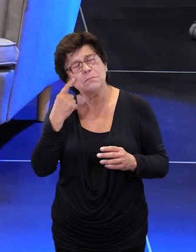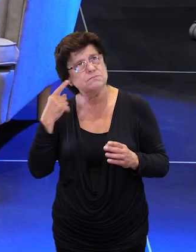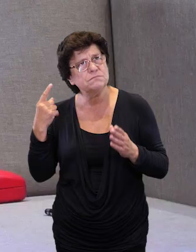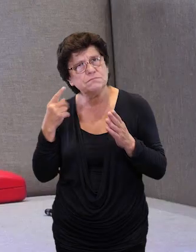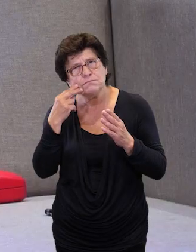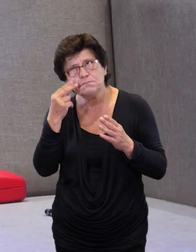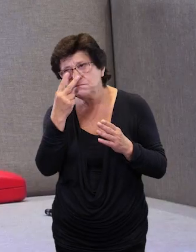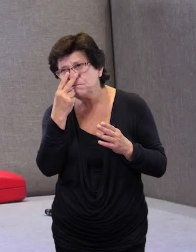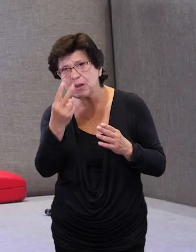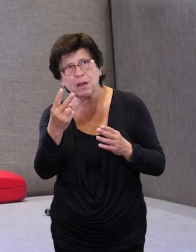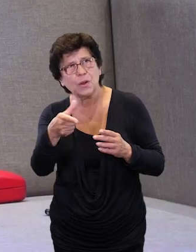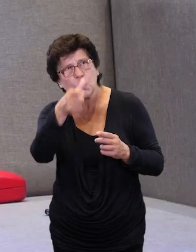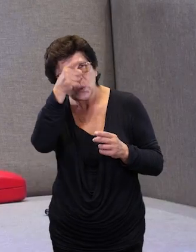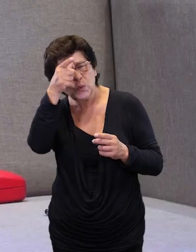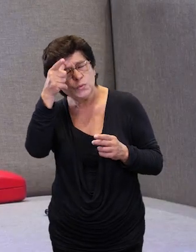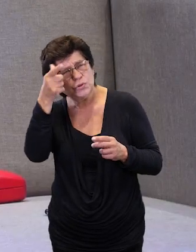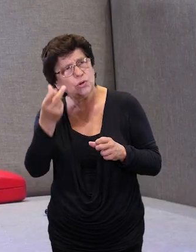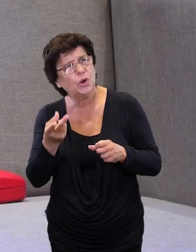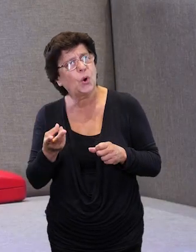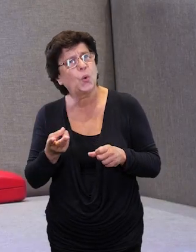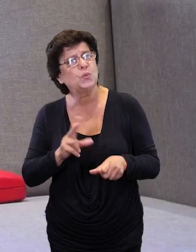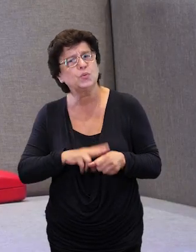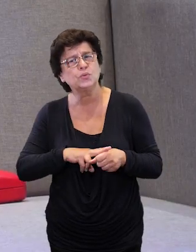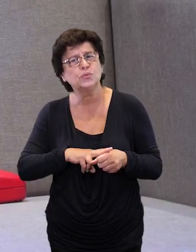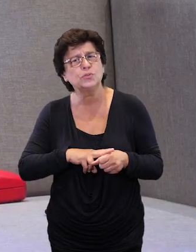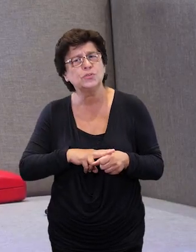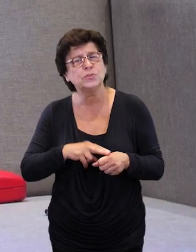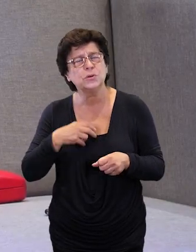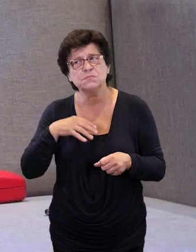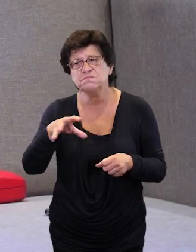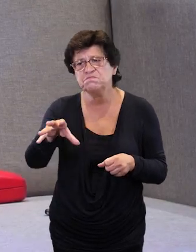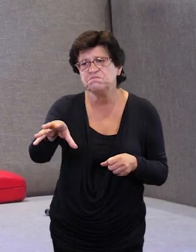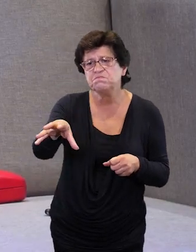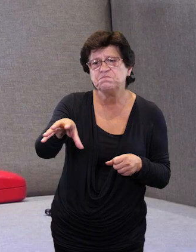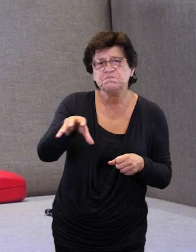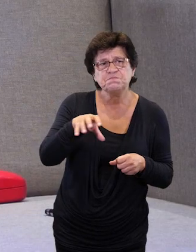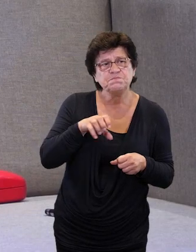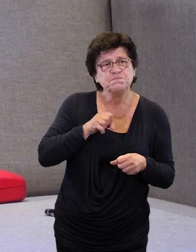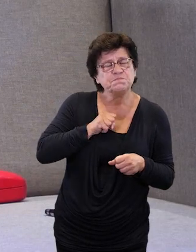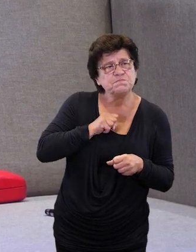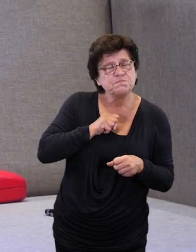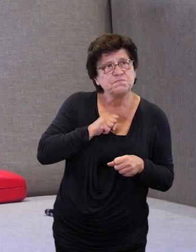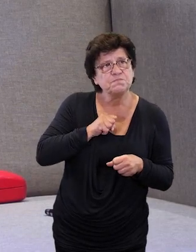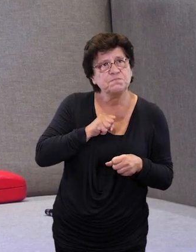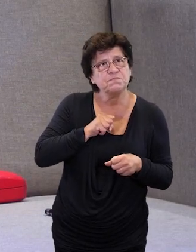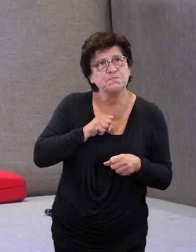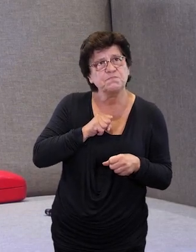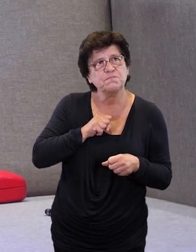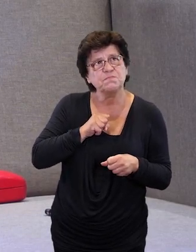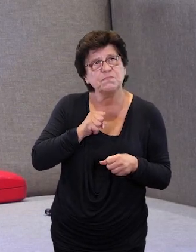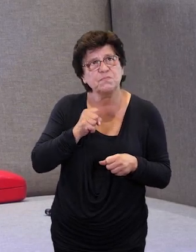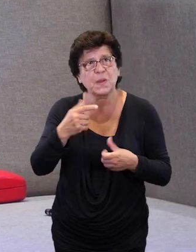którzy zasięgają porad od takich osób,